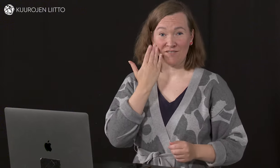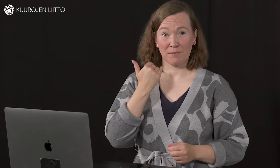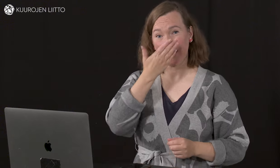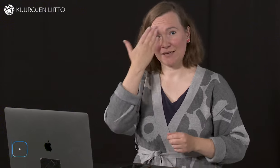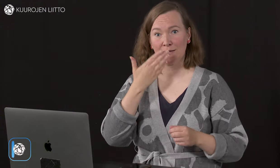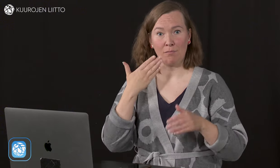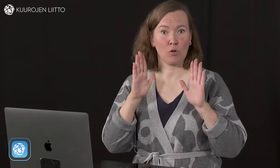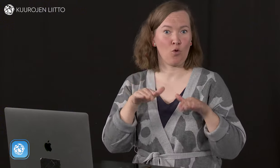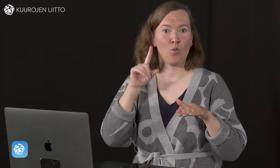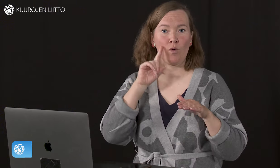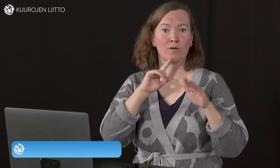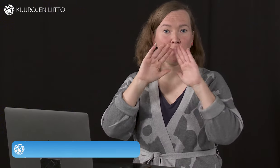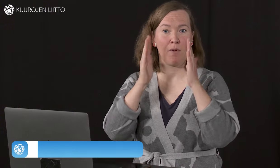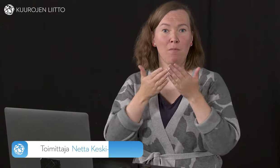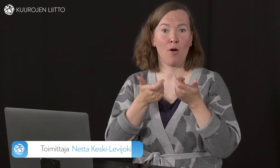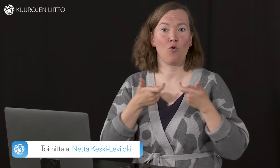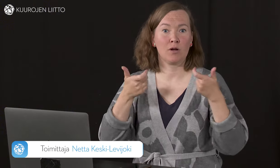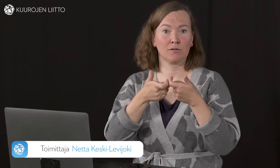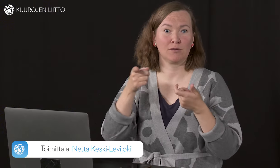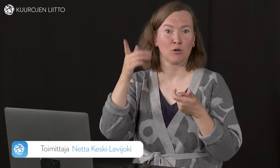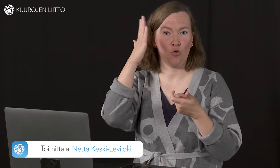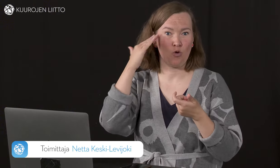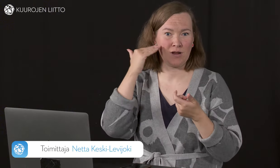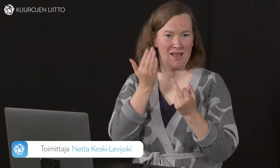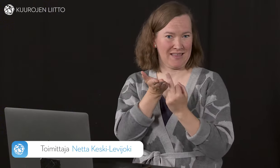Viime kesänä kuurojen maailmankongressi pidettiin Etelä-Korean Jejussa.